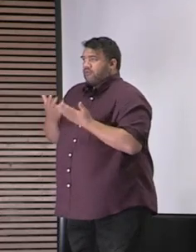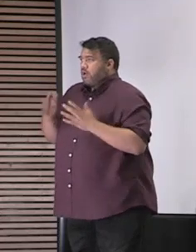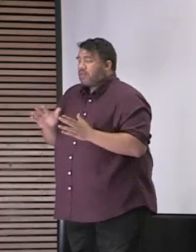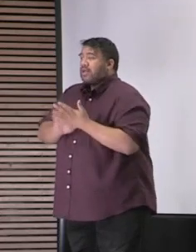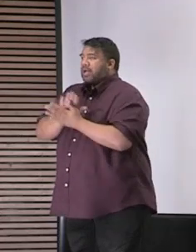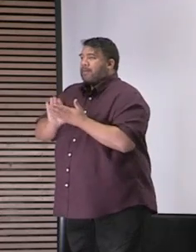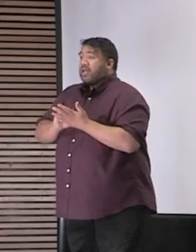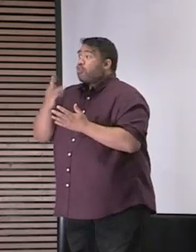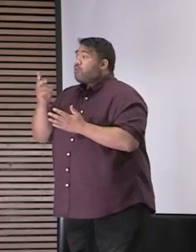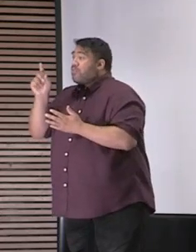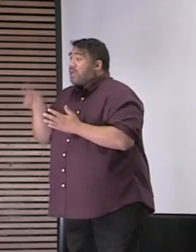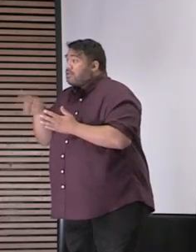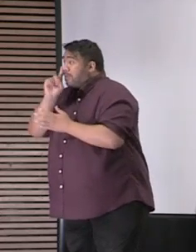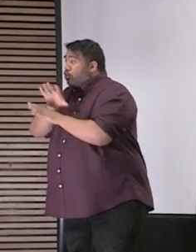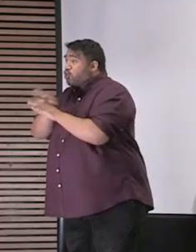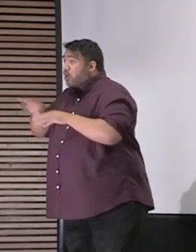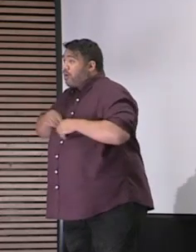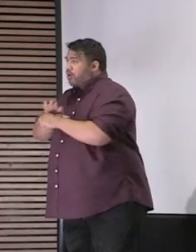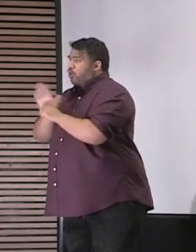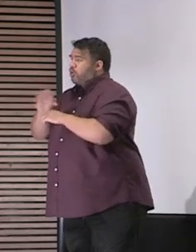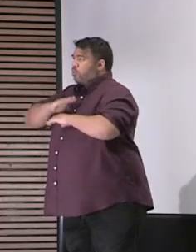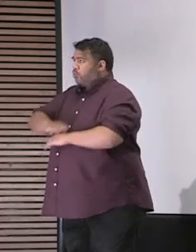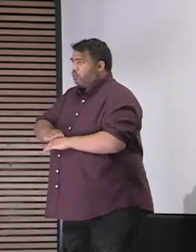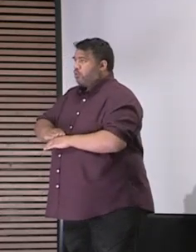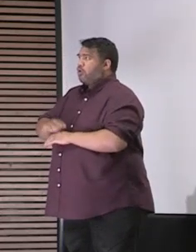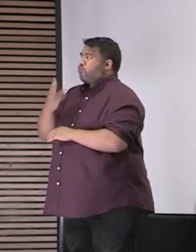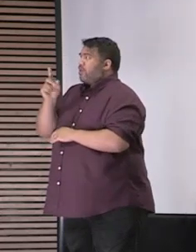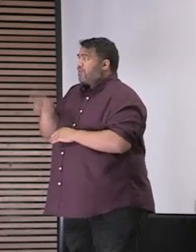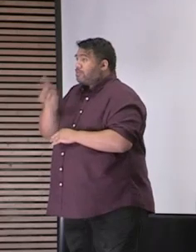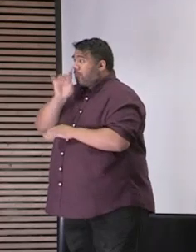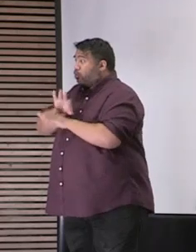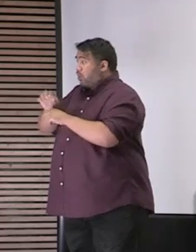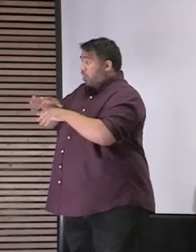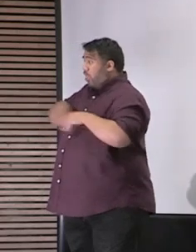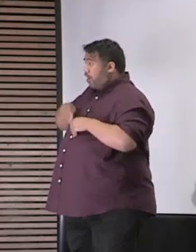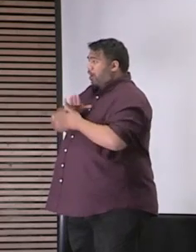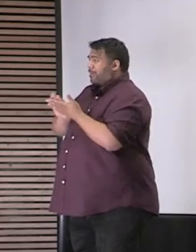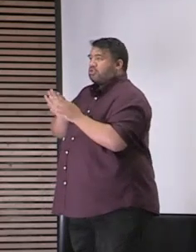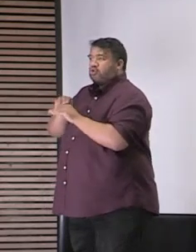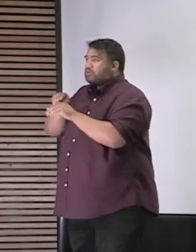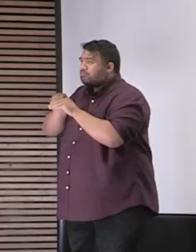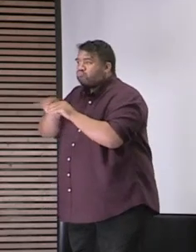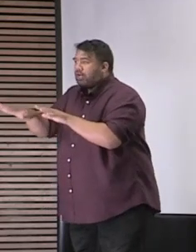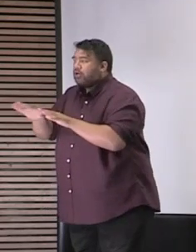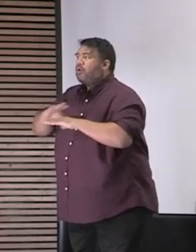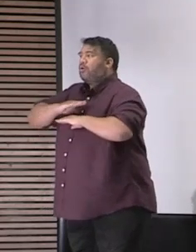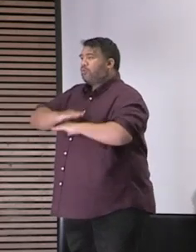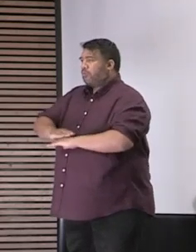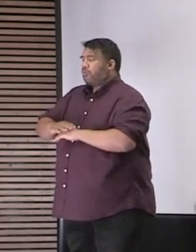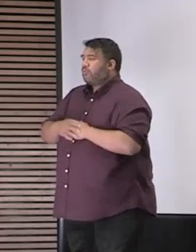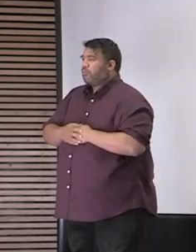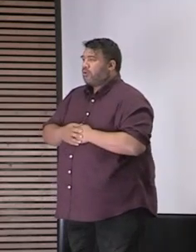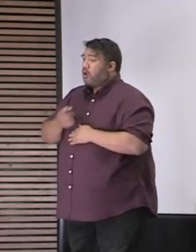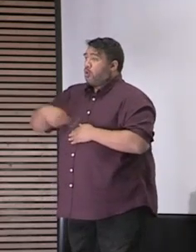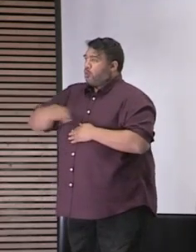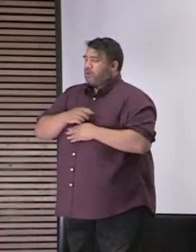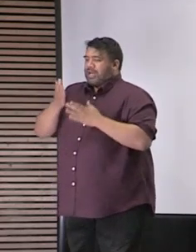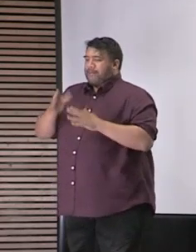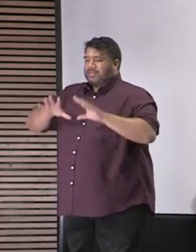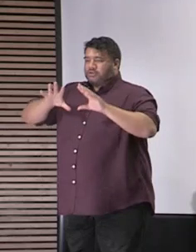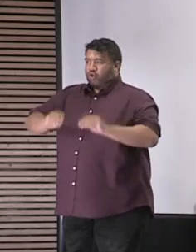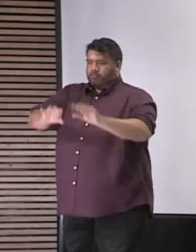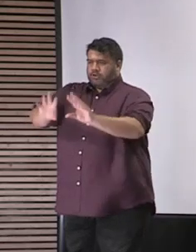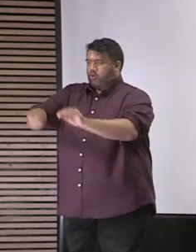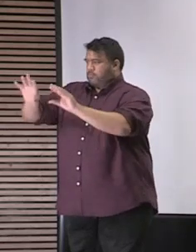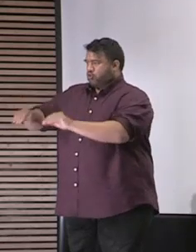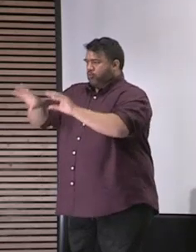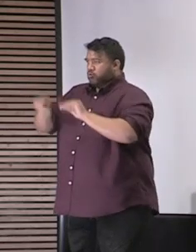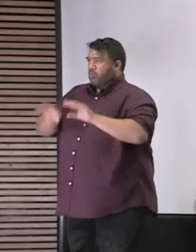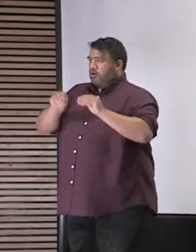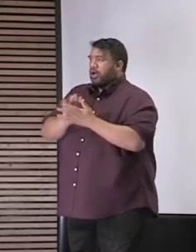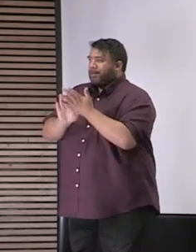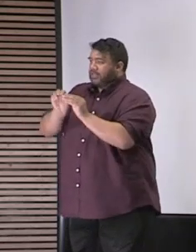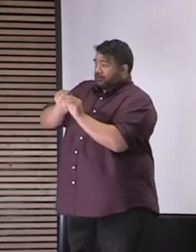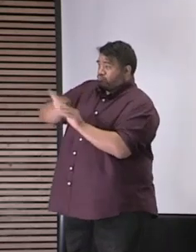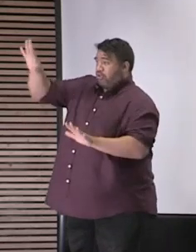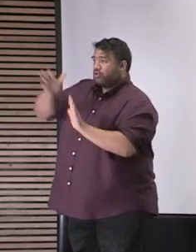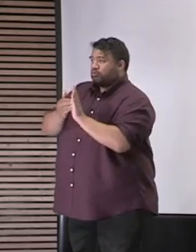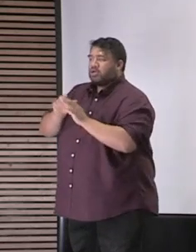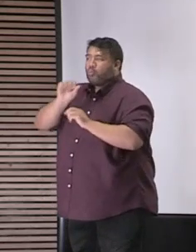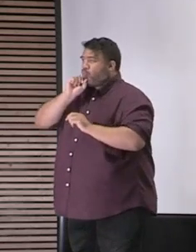de semana. En cambio, tenemos